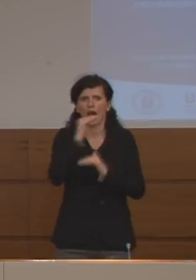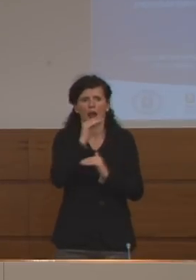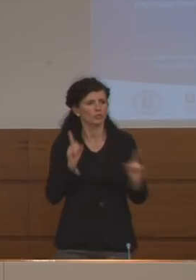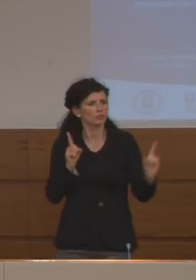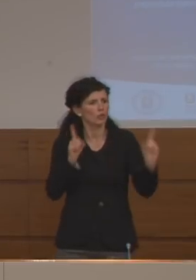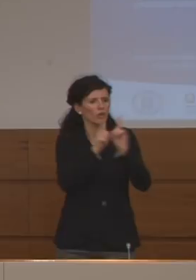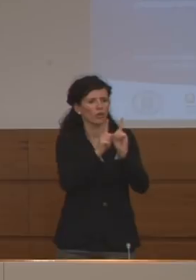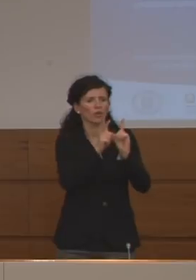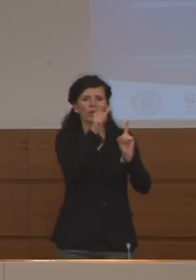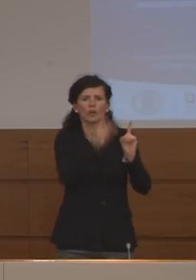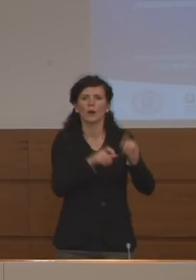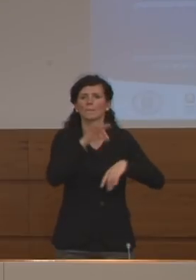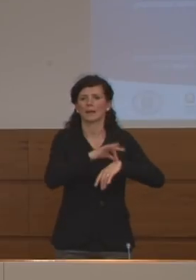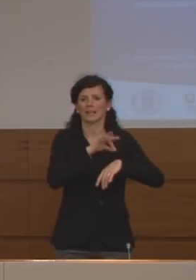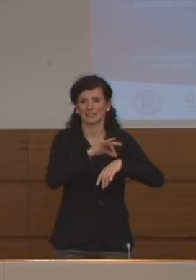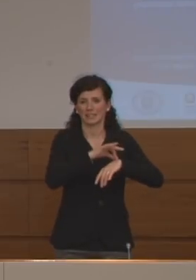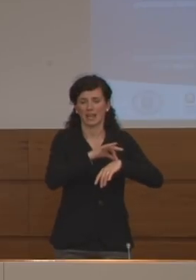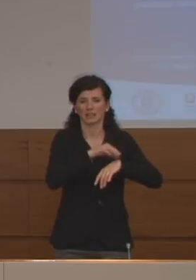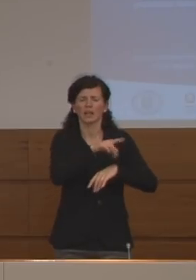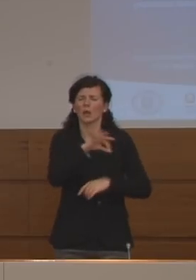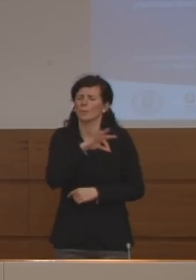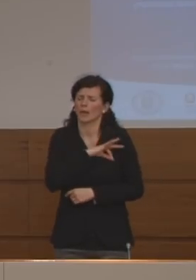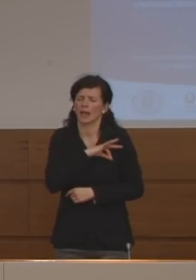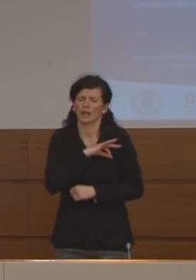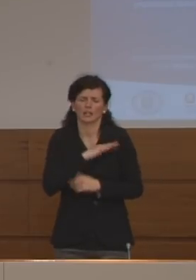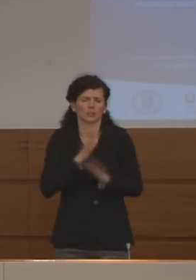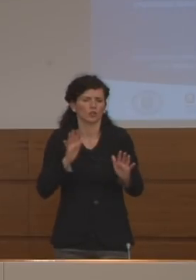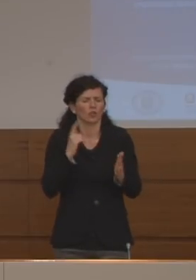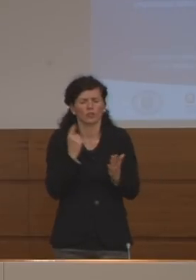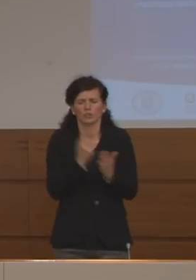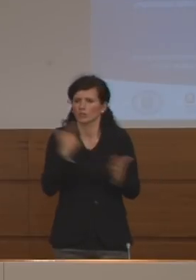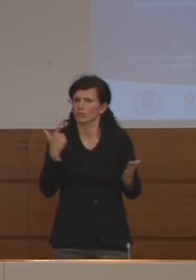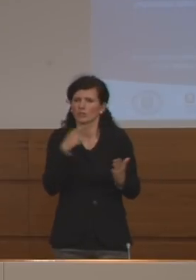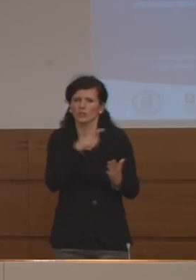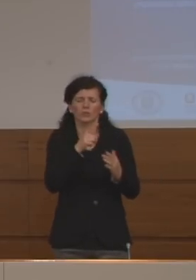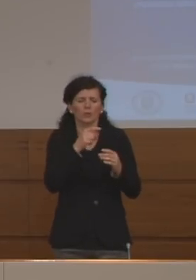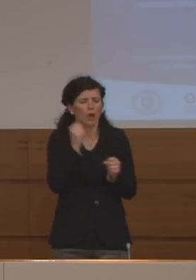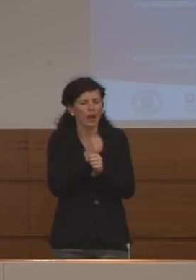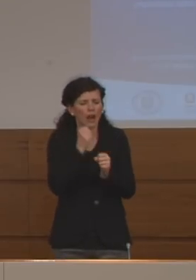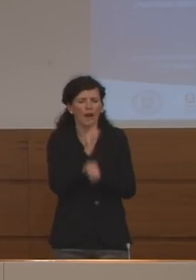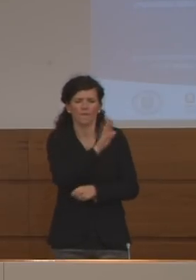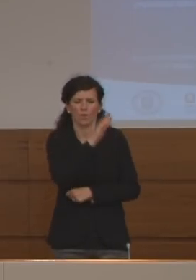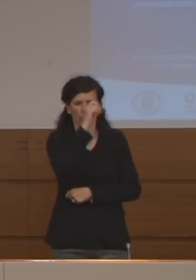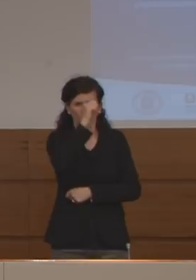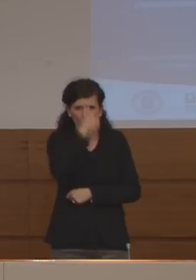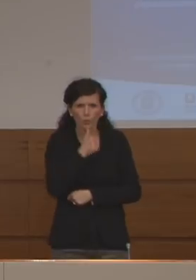encomiabile, intrinseco alla loro stessa professione, alla nostra stessa